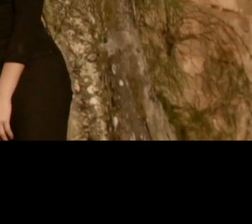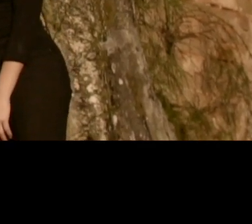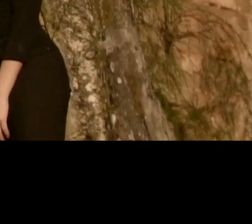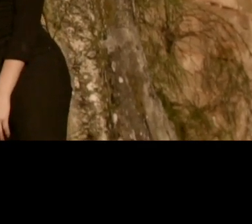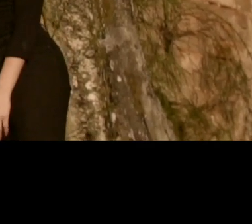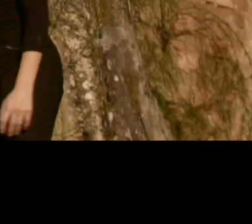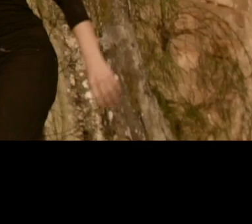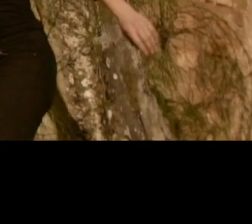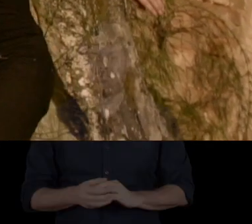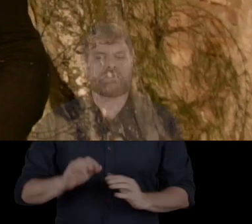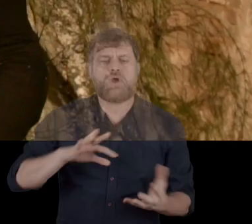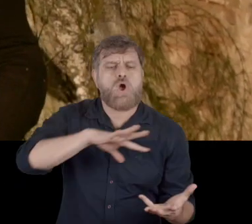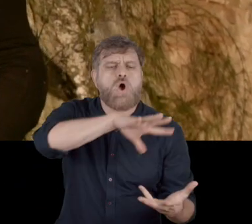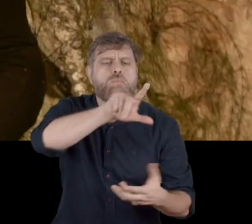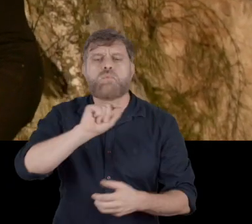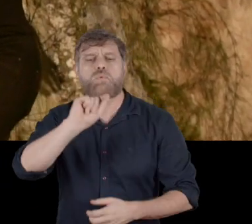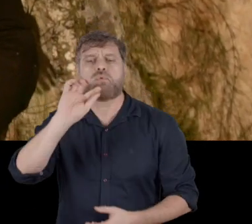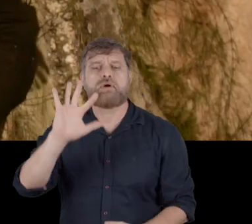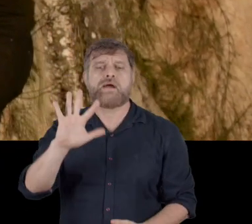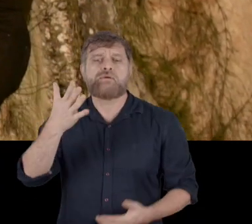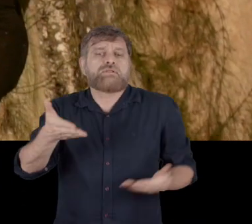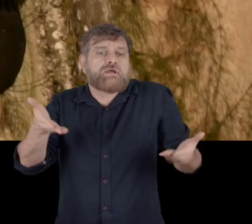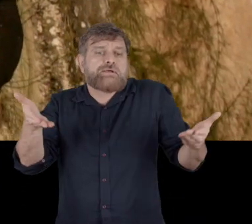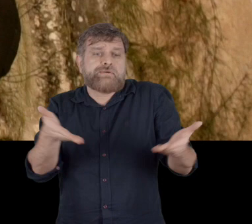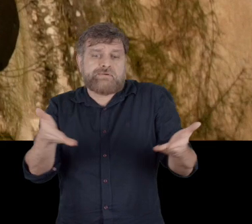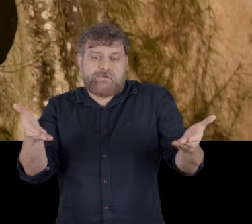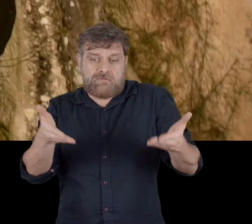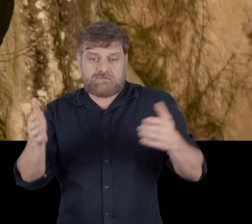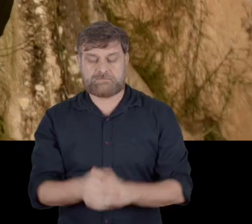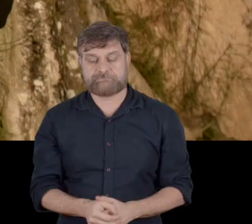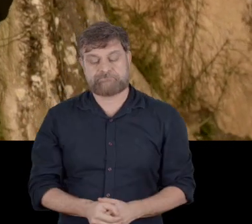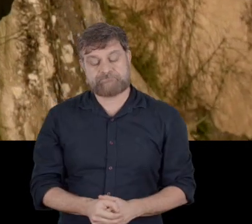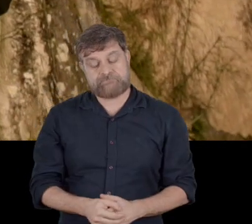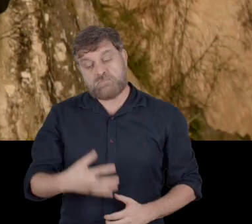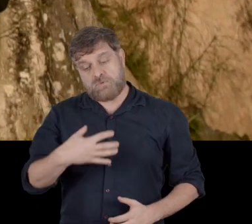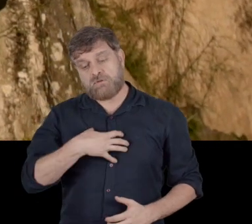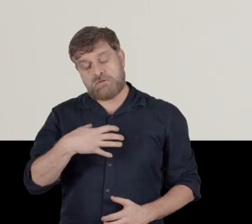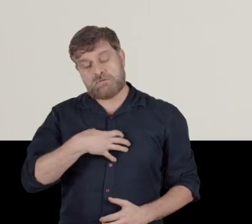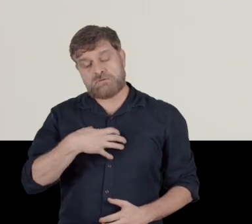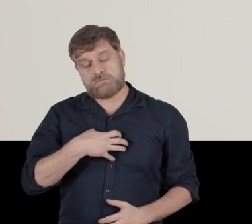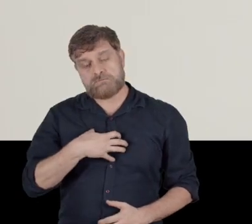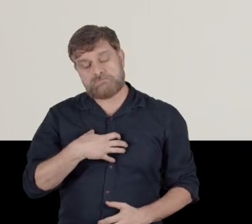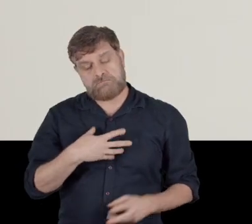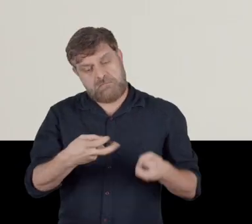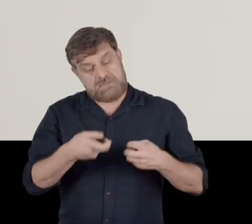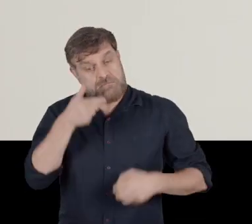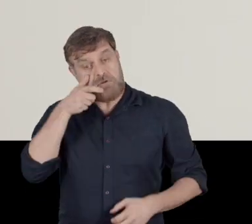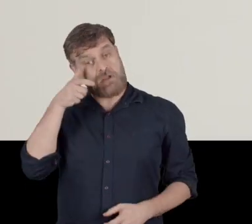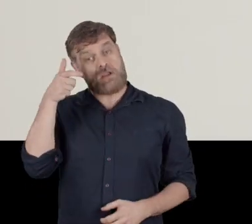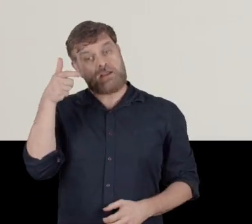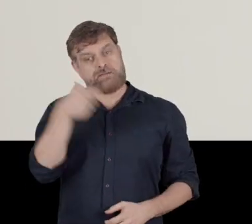O que acontece hoje no mundo e que de certa maneira é muito interessante de se pensar,